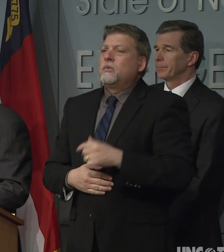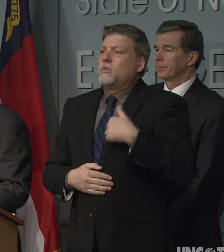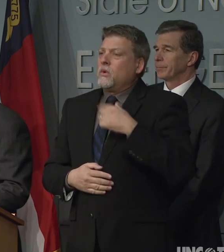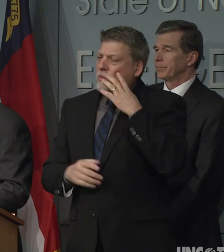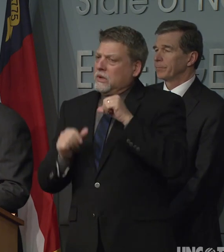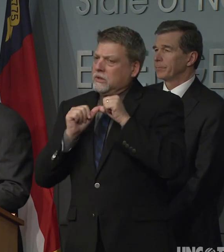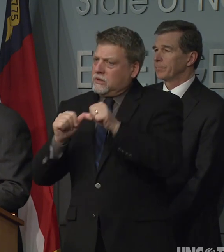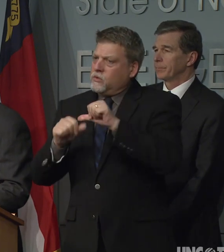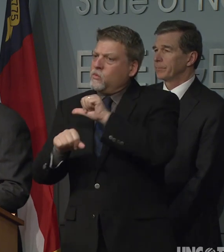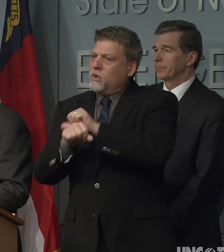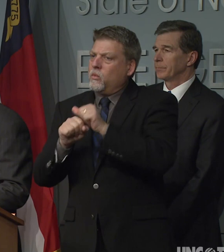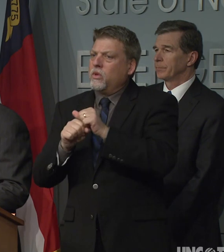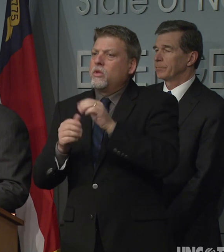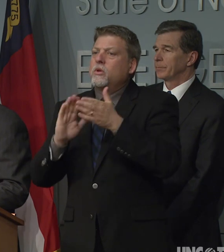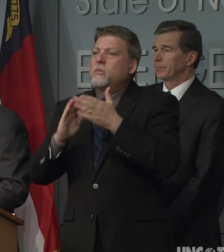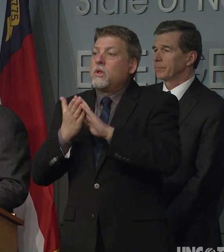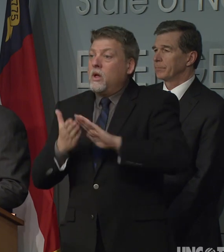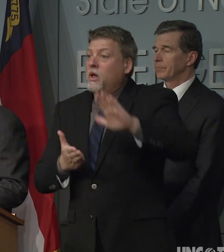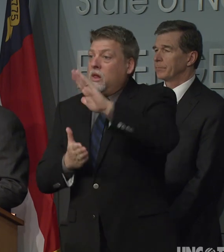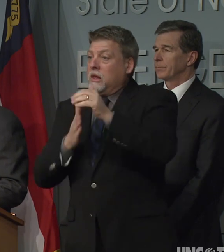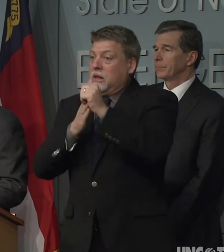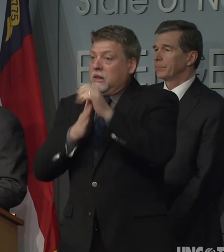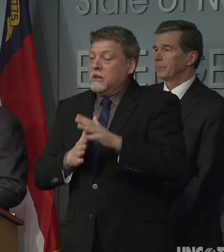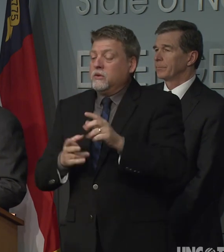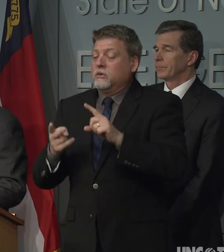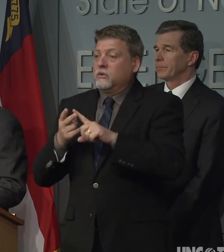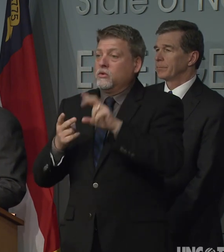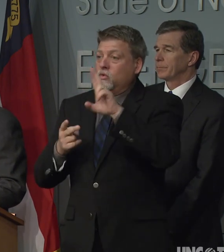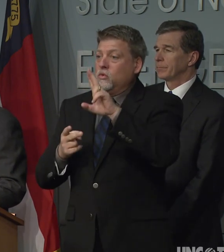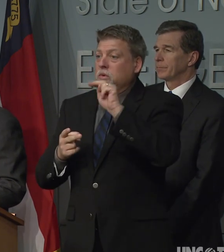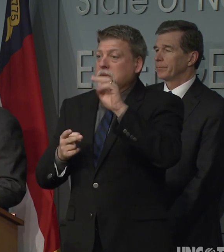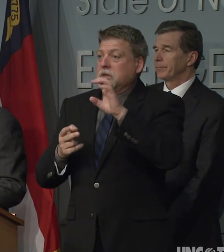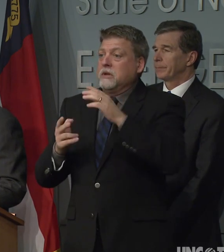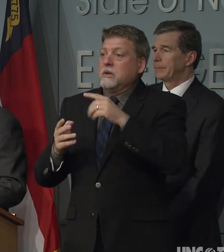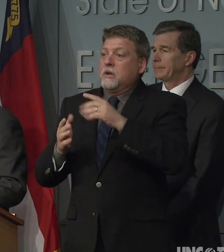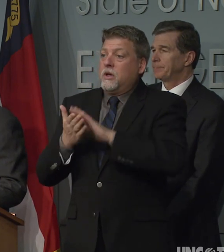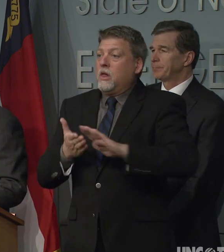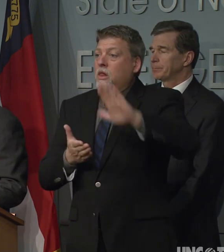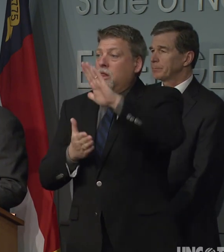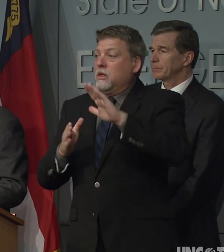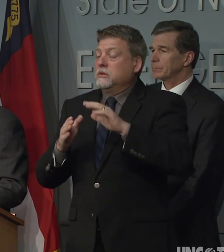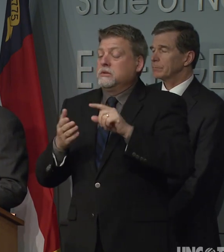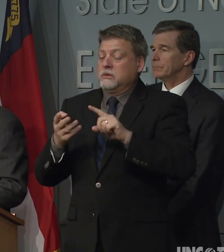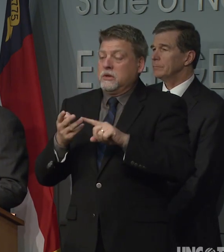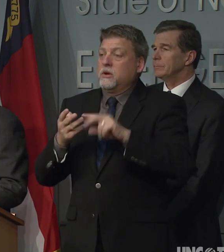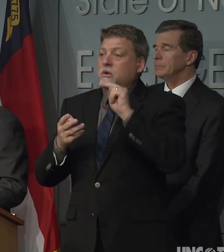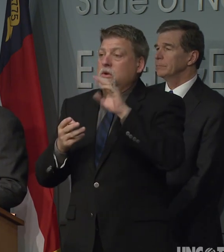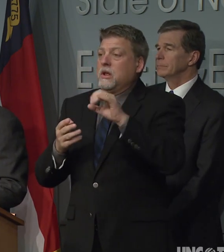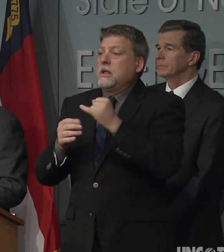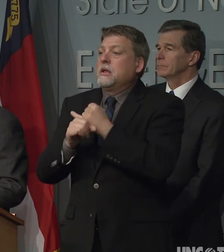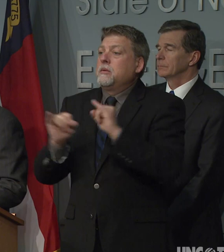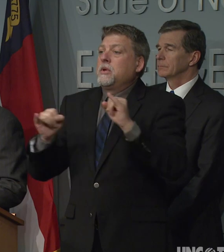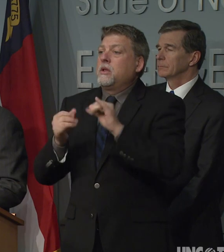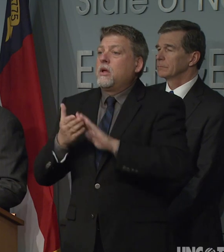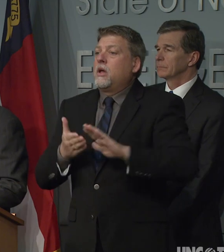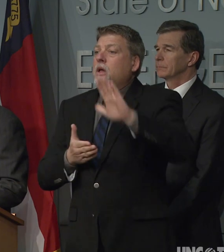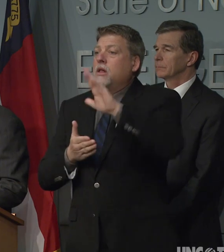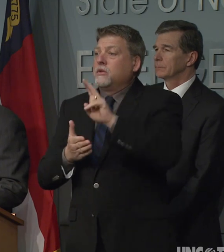para niños en ETA temprano seguimos trabajando con los colegios comunitarios de Carolina del Norte y el sistema